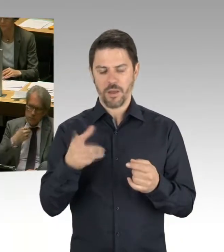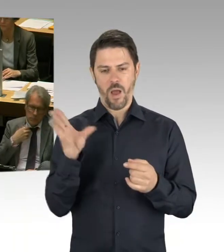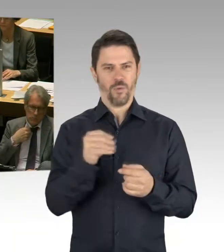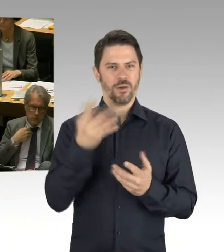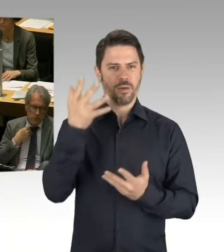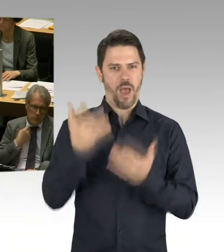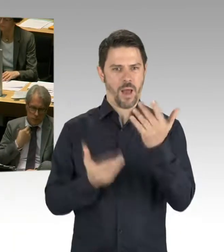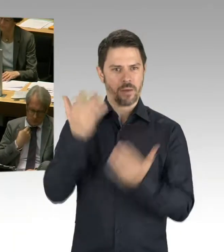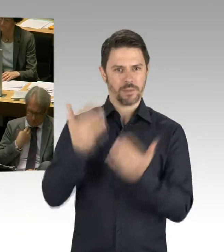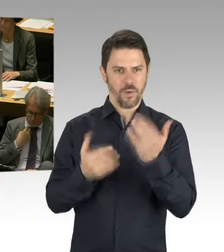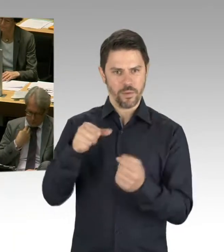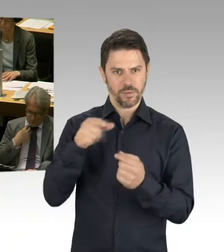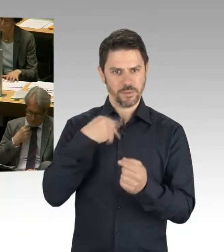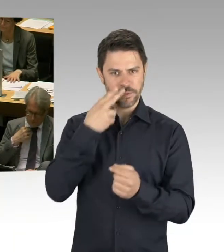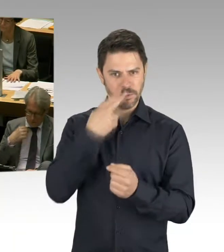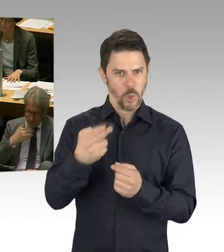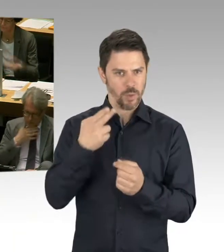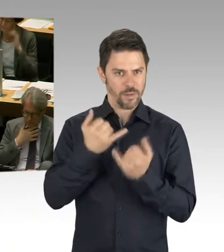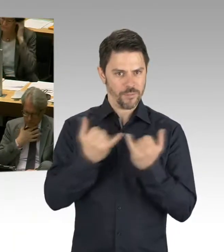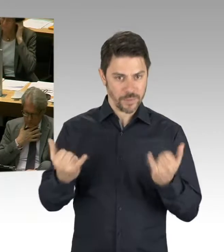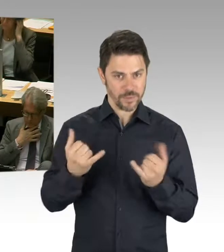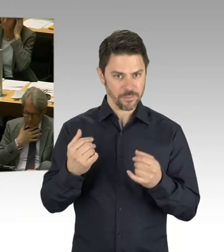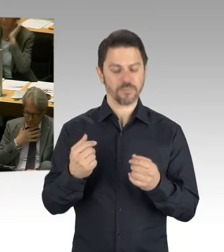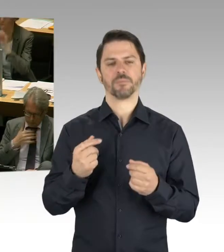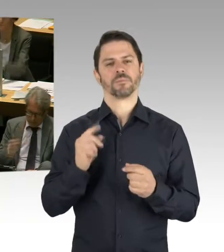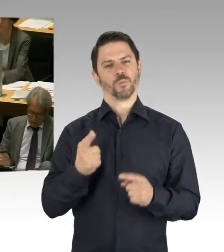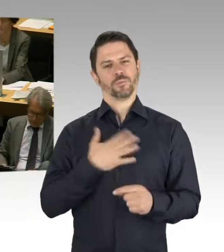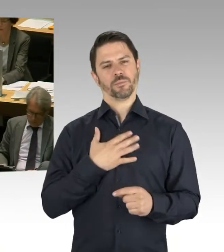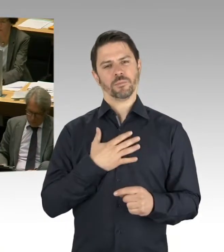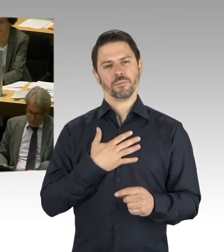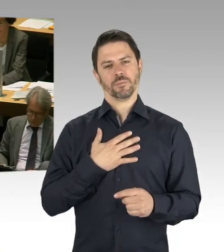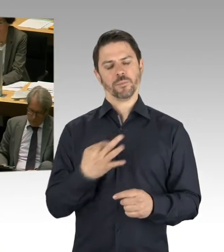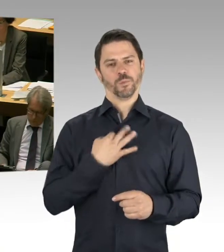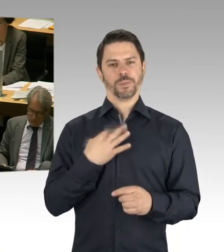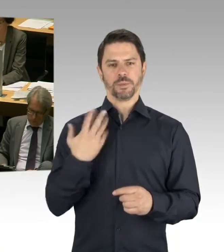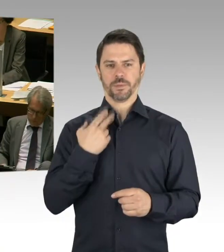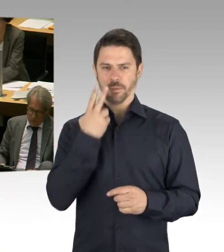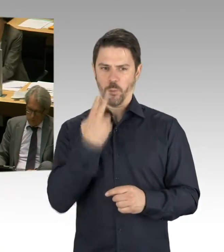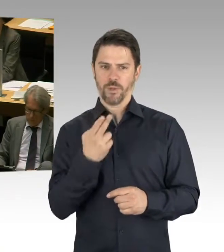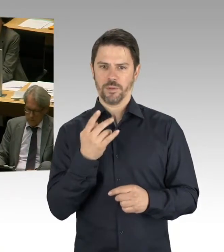wir hatten das sowieso schon vor, weil wir ja immer auch regelmäßig unterschiedliche Akteure in die Task Force einladen,